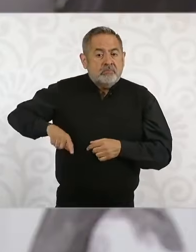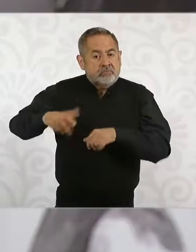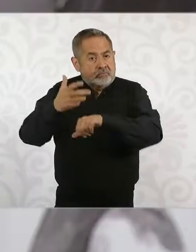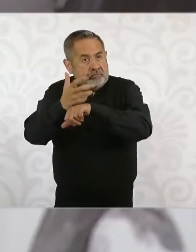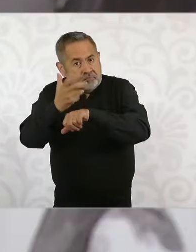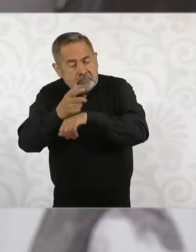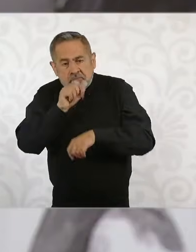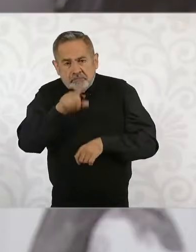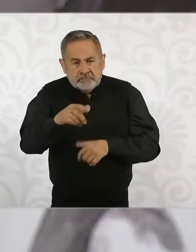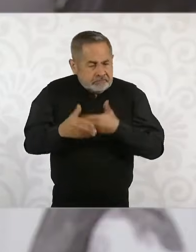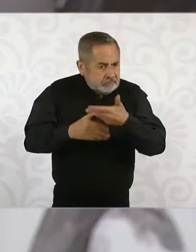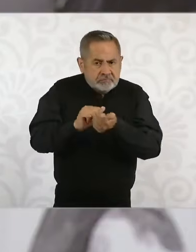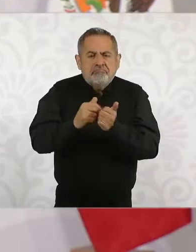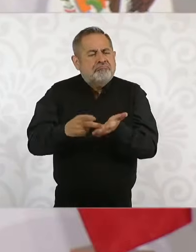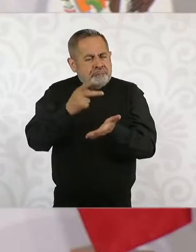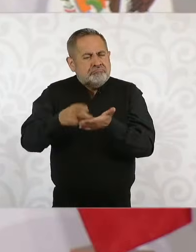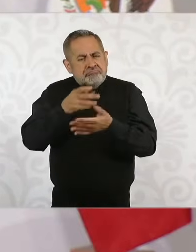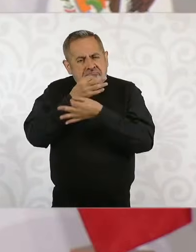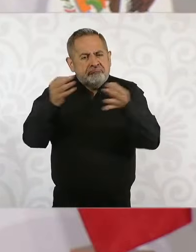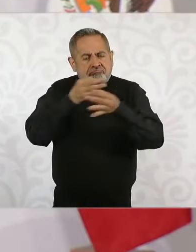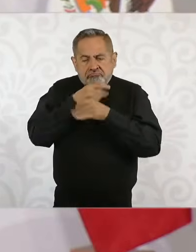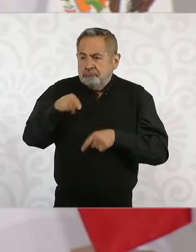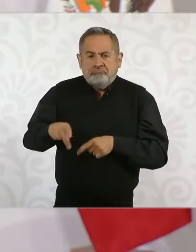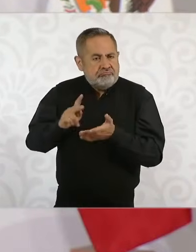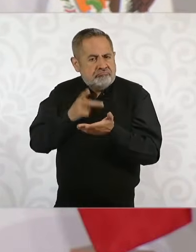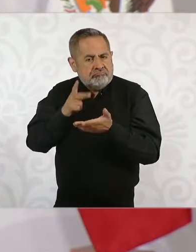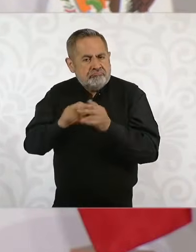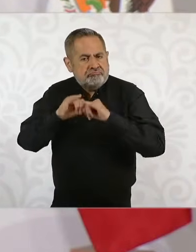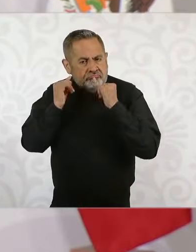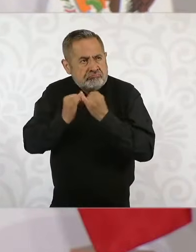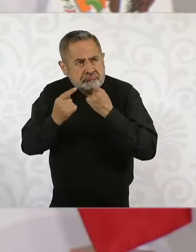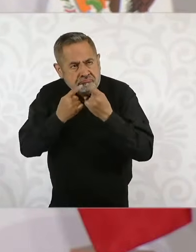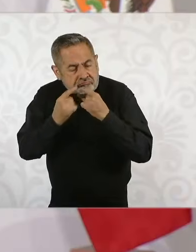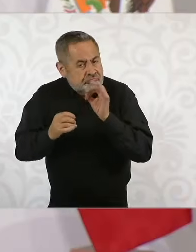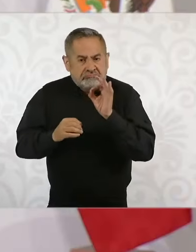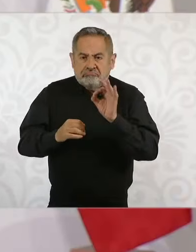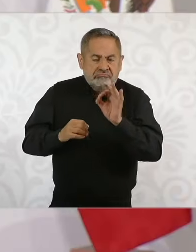que que los hay muy continuamente por estas pláticas seguidas. Yo creo que estamos en un